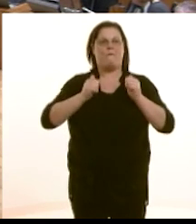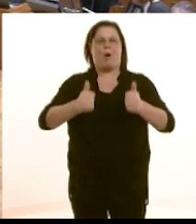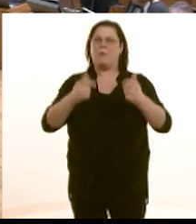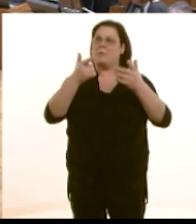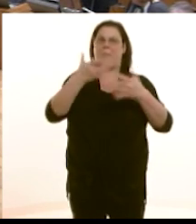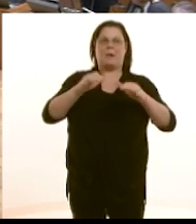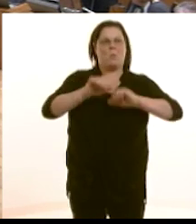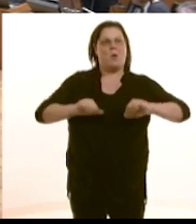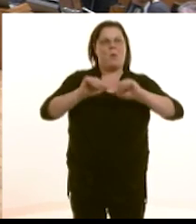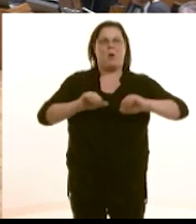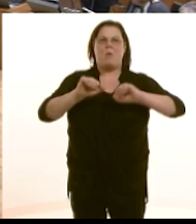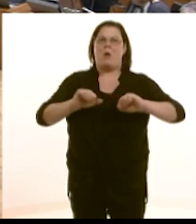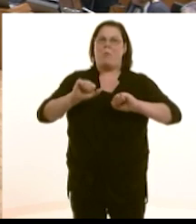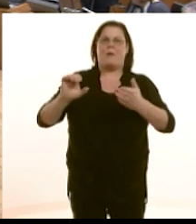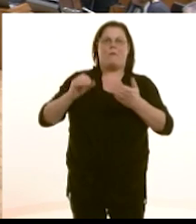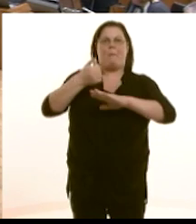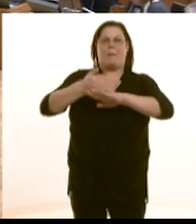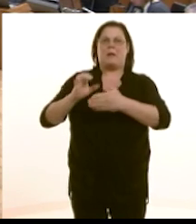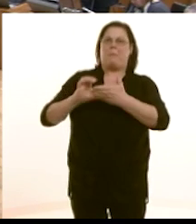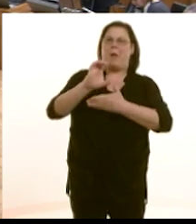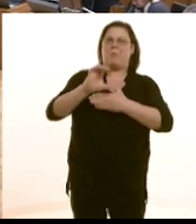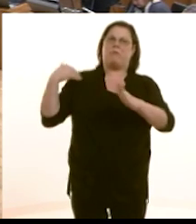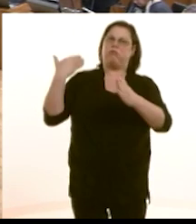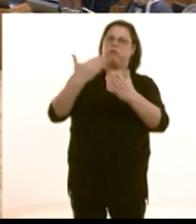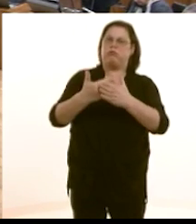syín aros am daliadau o dan gynllun y taliad sylfaenol? OAQ(4)2657(FM)[W]